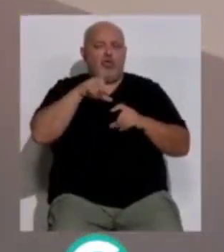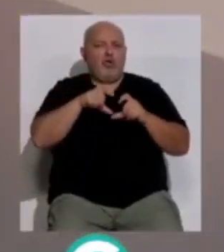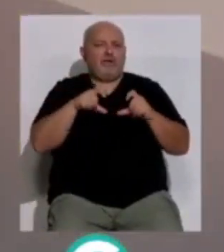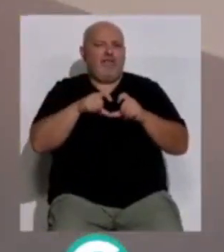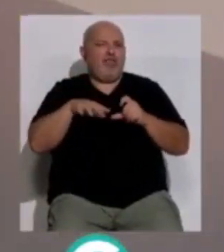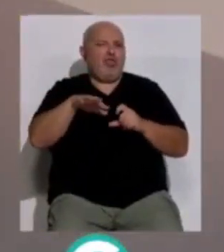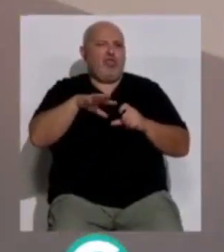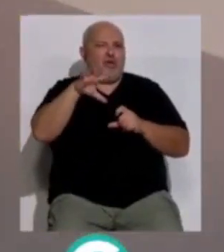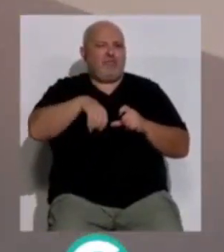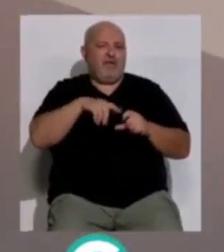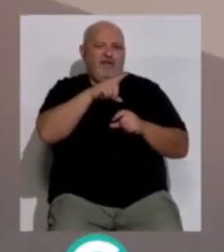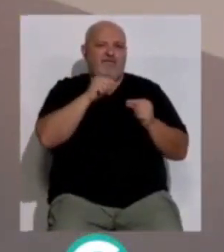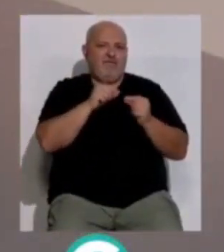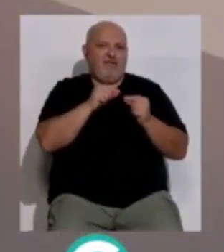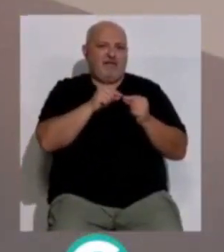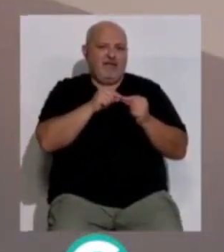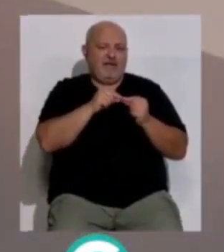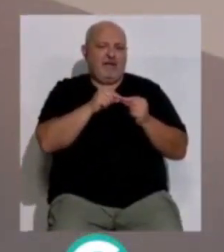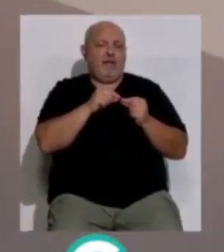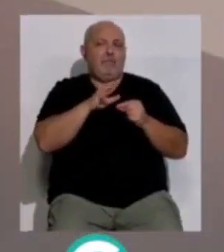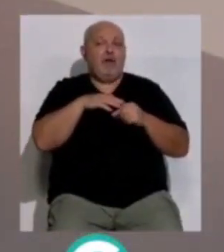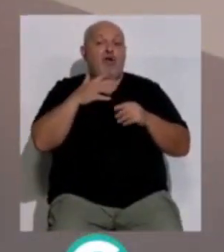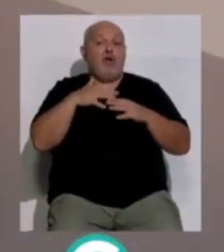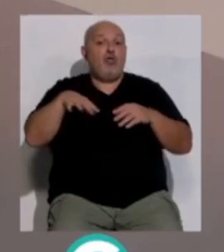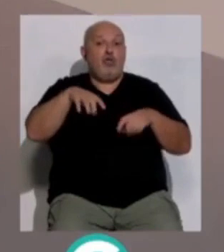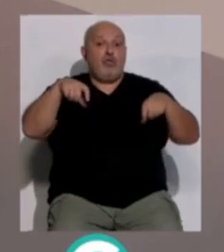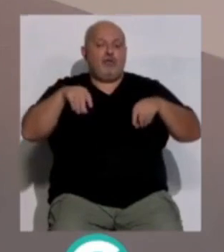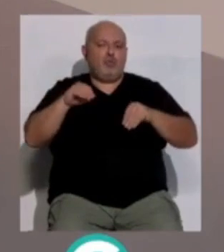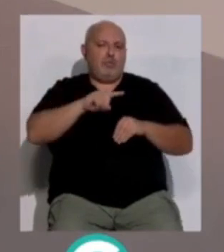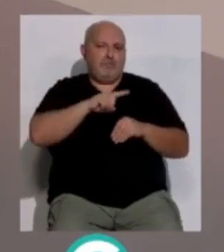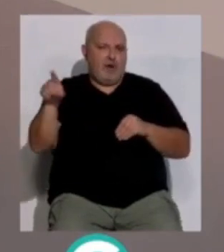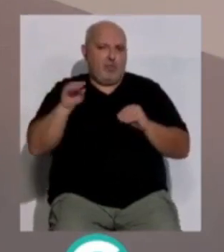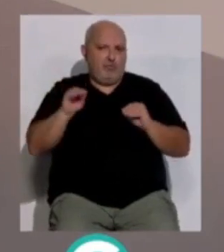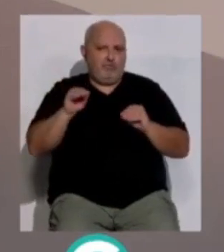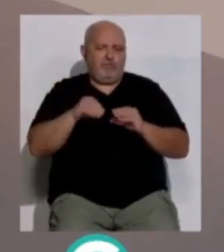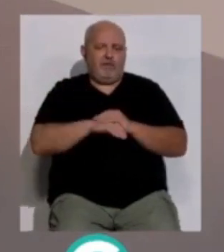alguna opción de adquirir entradas aquí en la capital porque después se ven sin opciones de